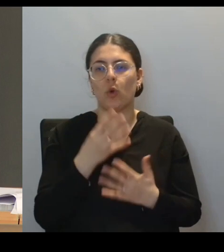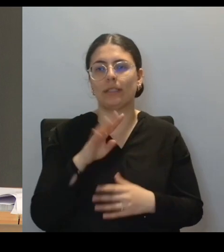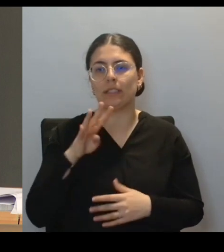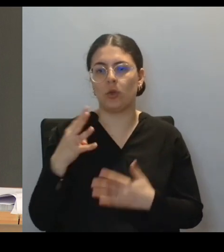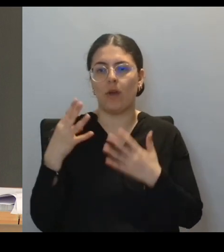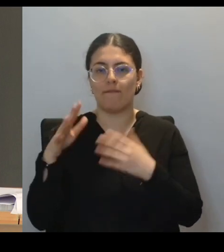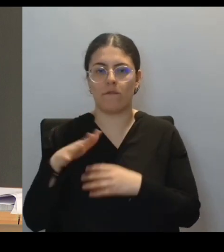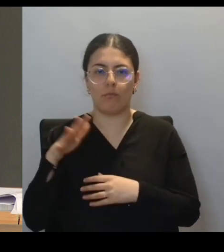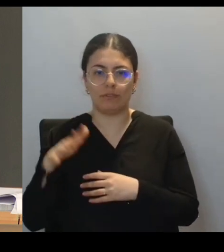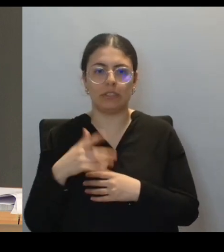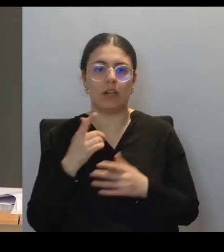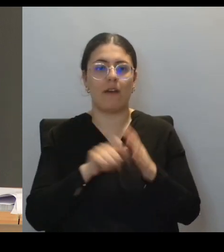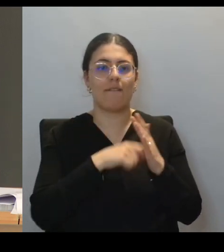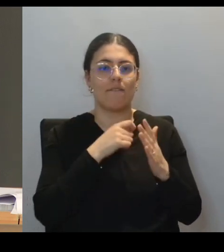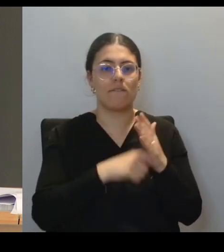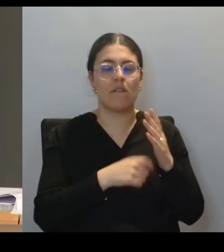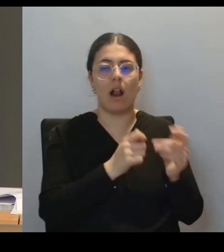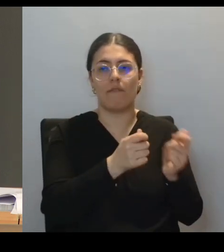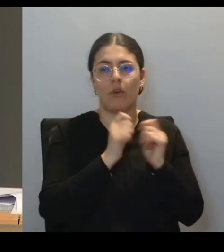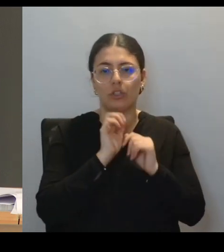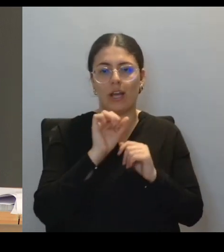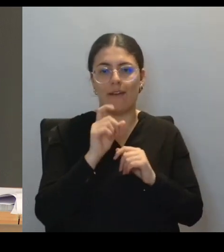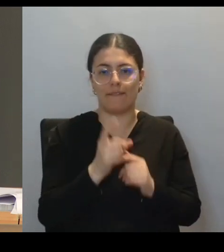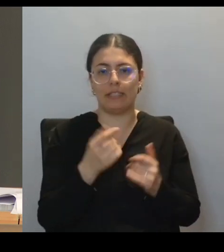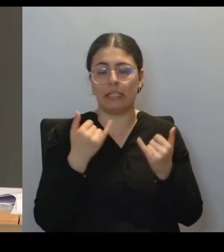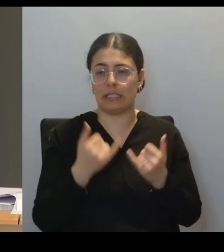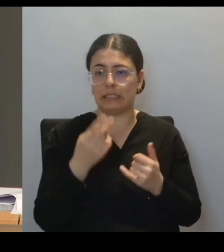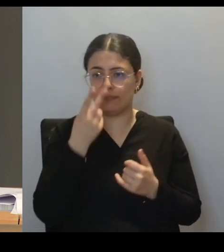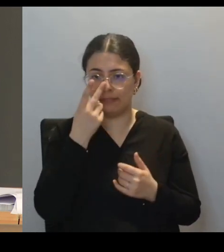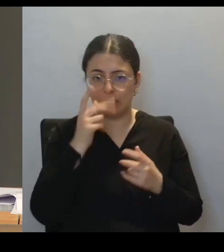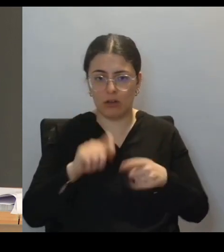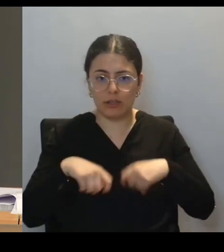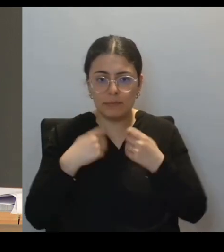Als Mitglied Herr Abgeordneter Martin Trefzer Abgegebene Stimmen